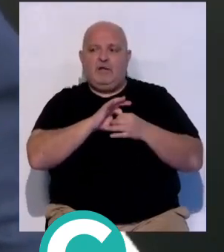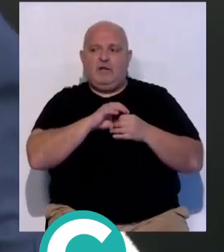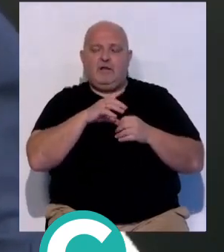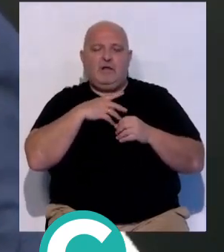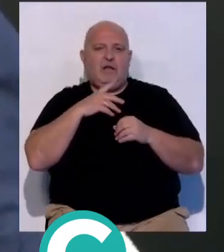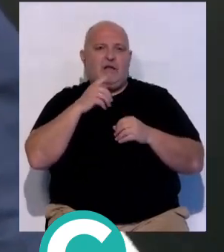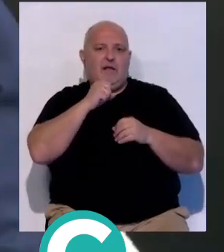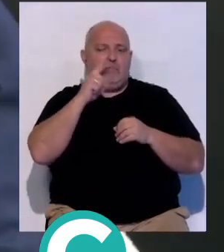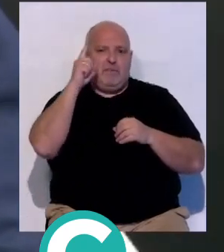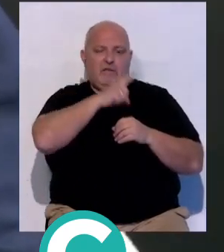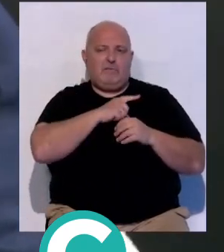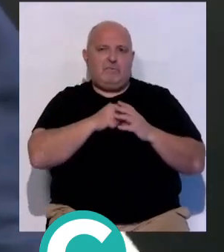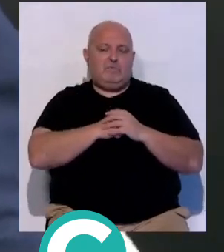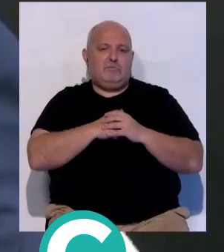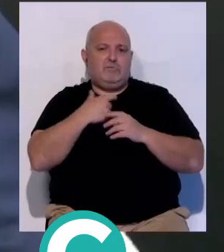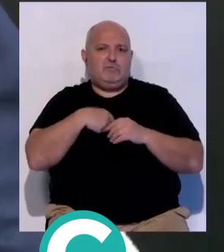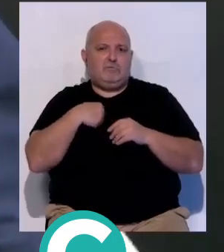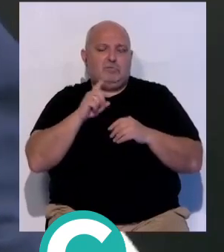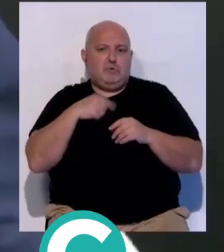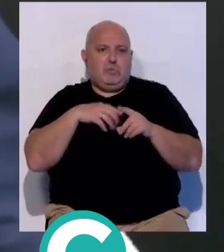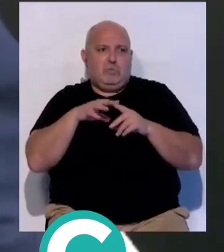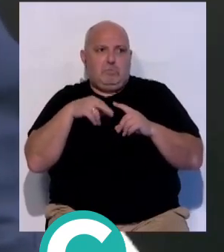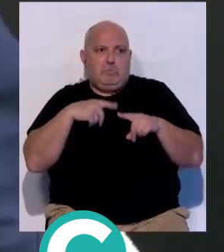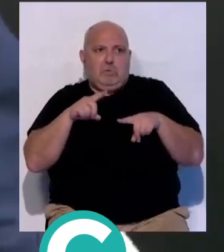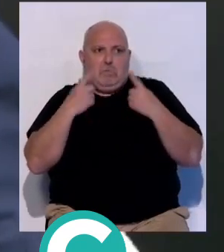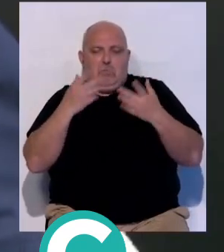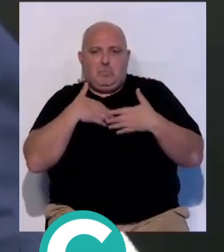del Real Madrid yo digo Pues yo no soy crítico musical lo que quiere como esto comprenderás